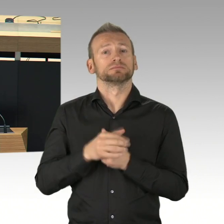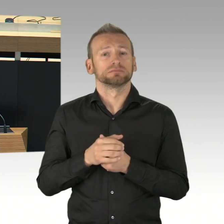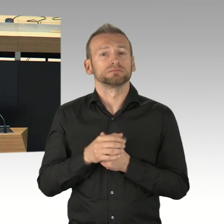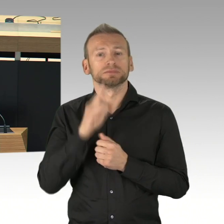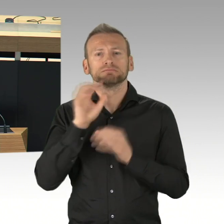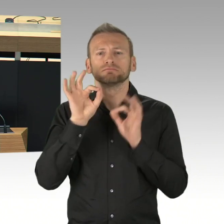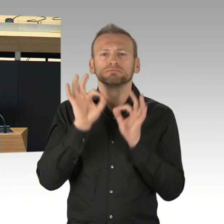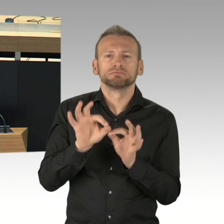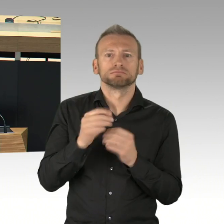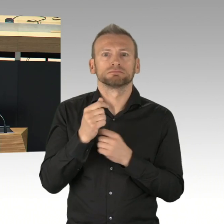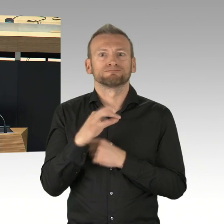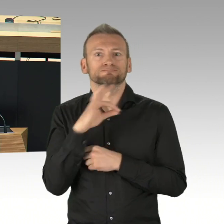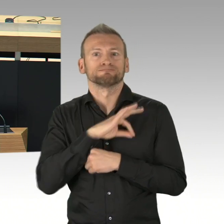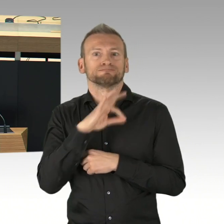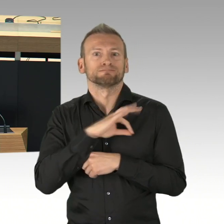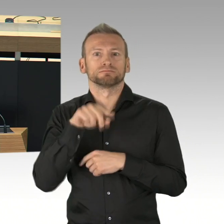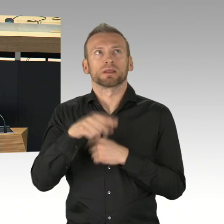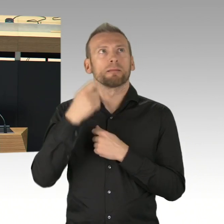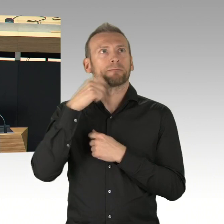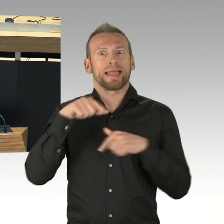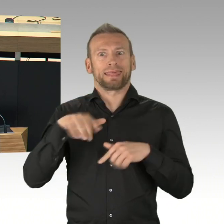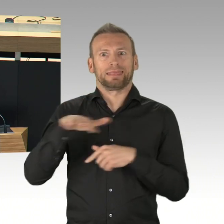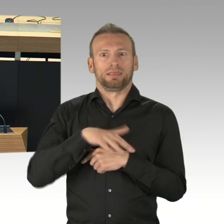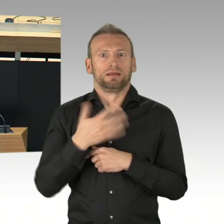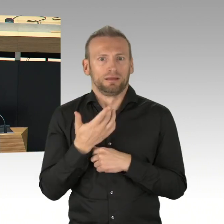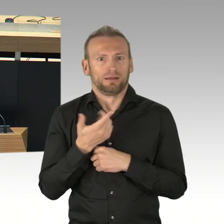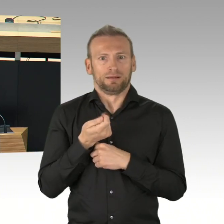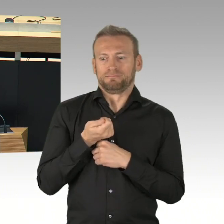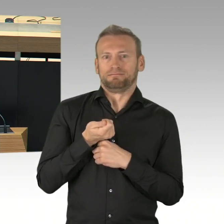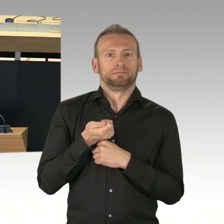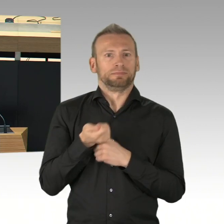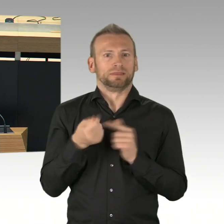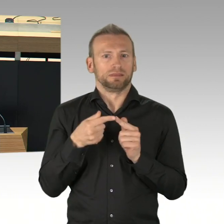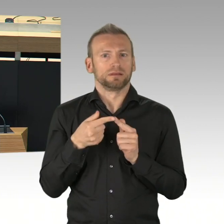die vor der Pleite steht, weil sie mit Wohnraum spekuliert. Das sind Fragen, die Sie zu beantworten haben, Herr Wolf.